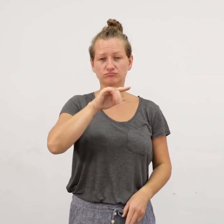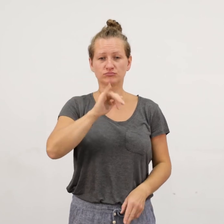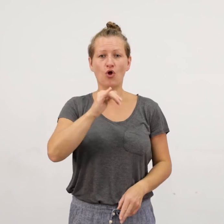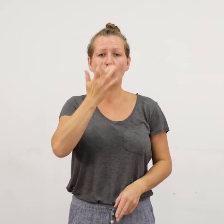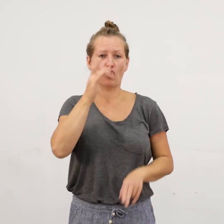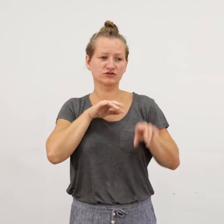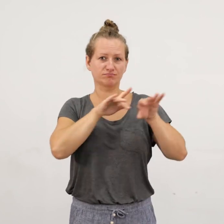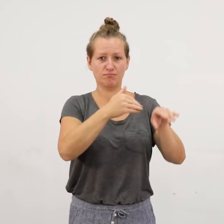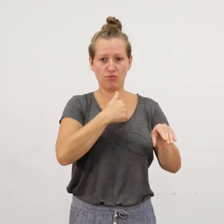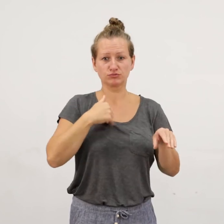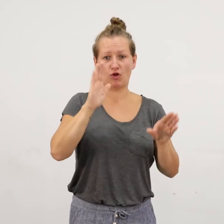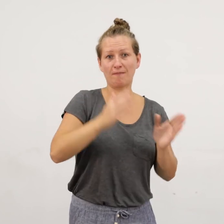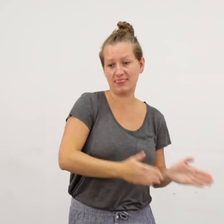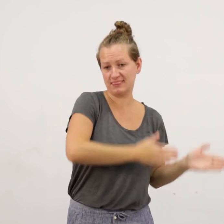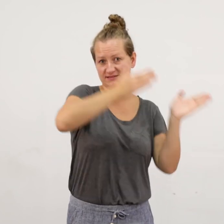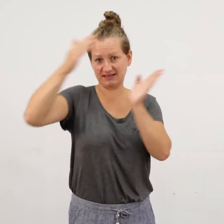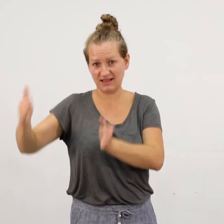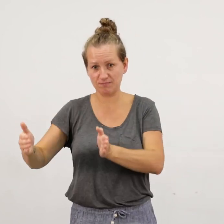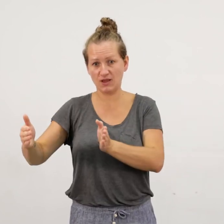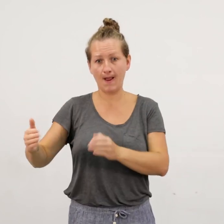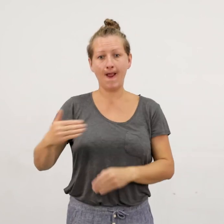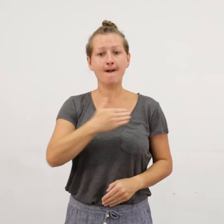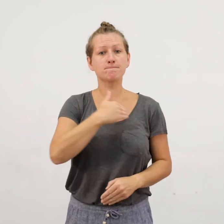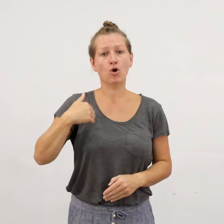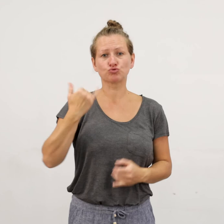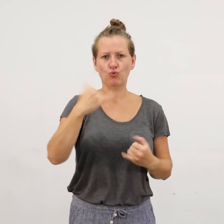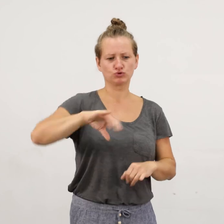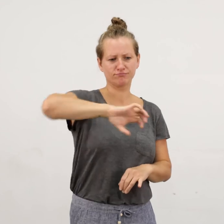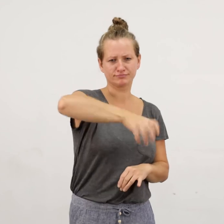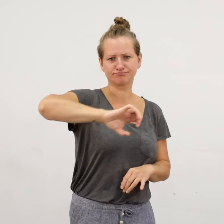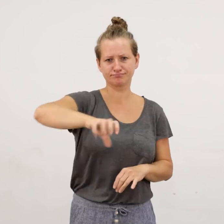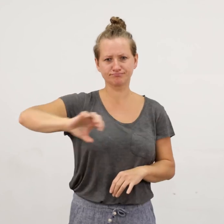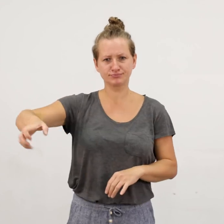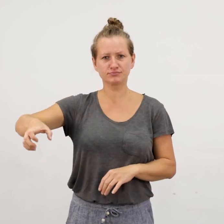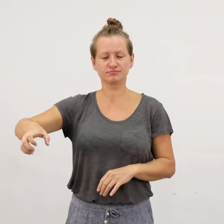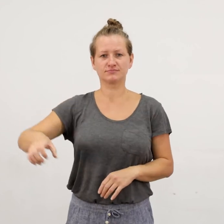najpierw żołnierzy sowieckich, a następnie żołnierzy polskich różnych formacji.